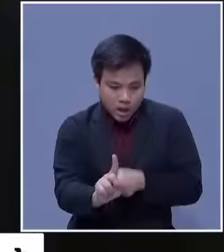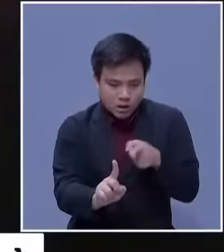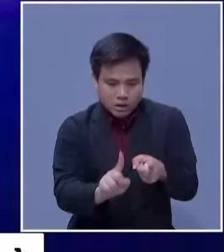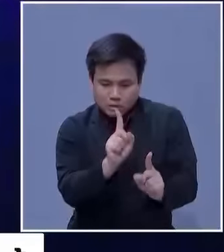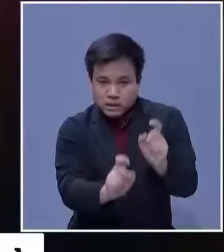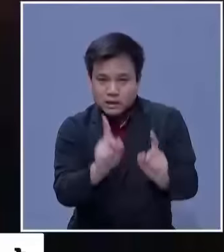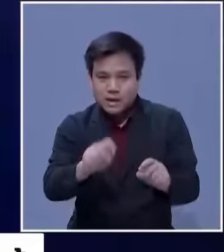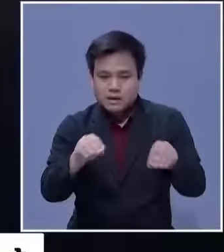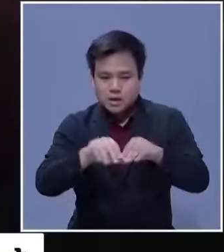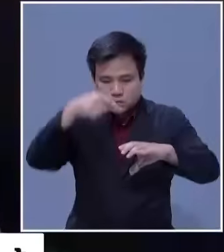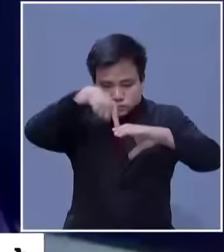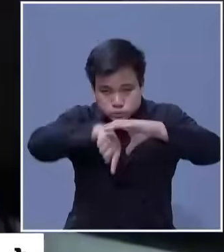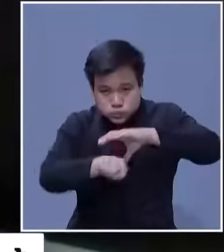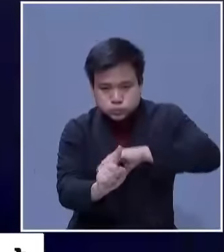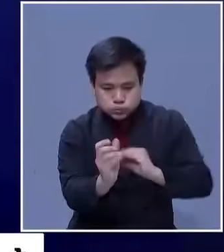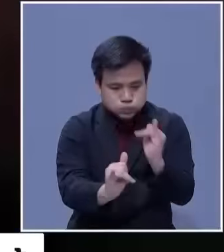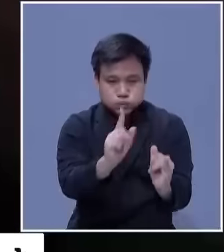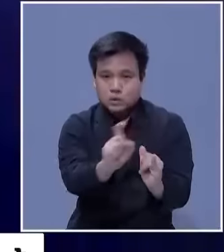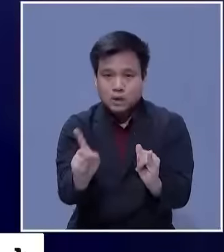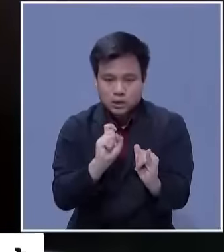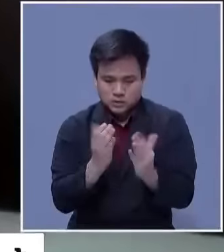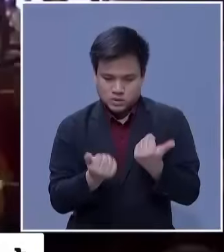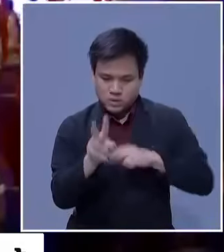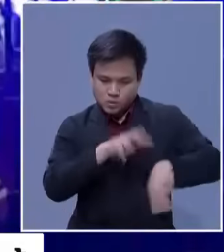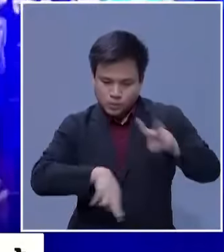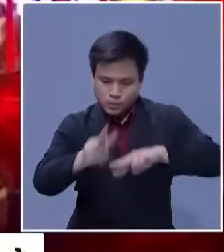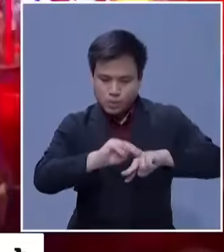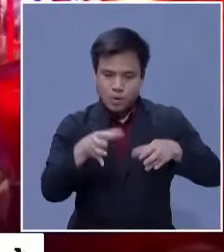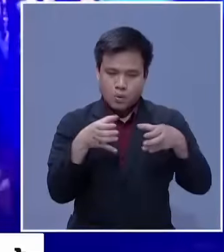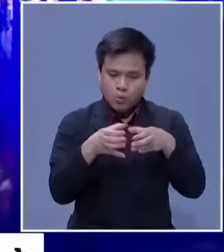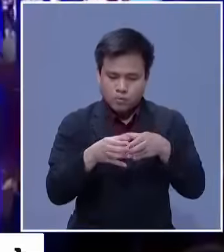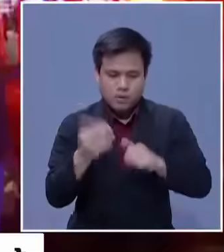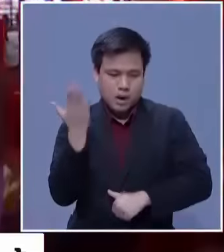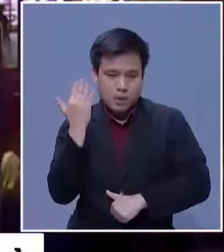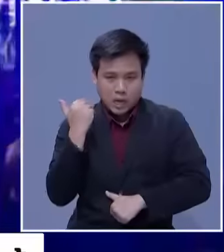ในขณะนี้ในระหว่างการตรวจสอบค่ะว่าเป็น ตัวประกันซึ่งถูกจับกุมตัวไปหรือเปล่าแต่